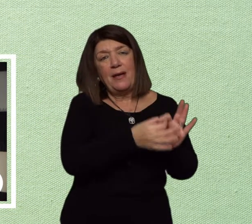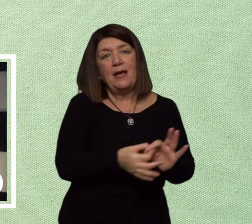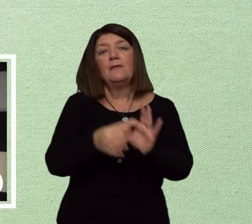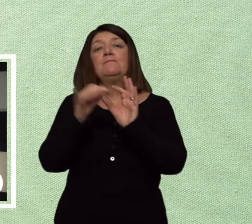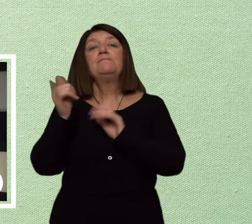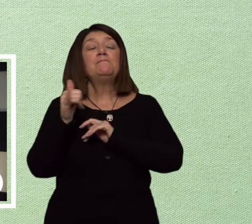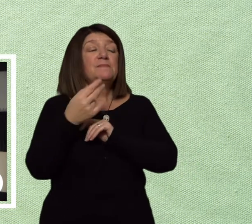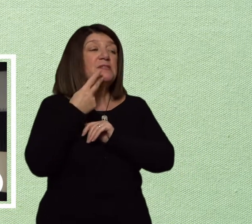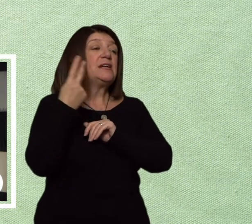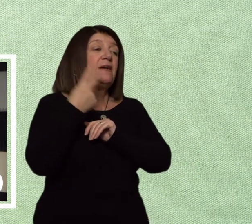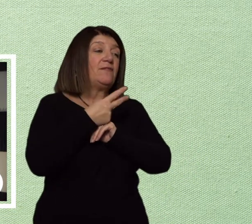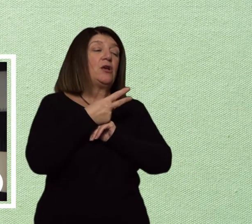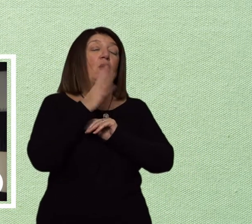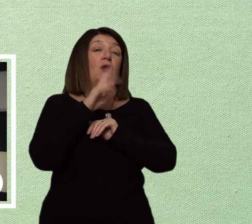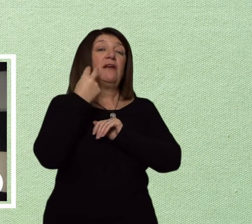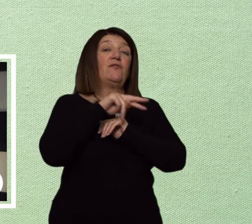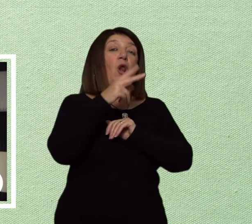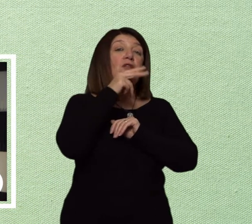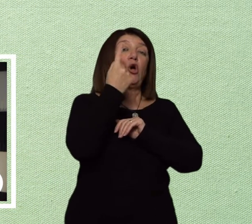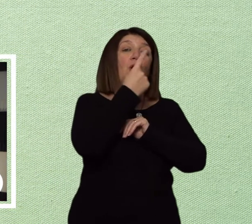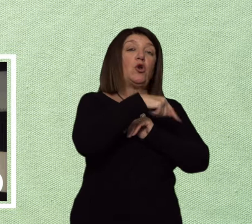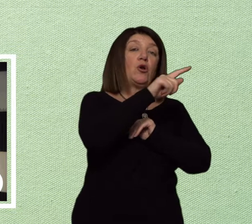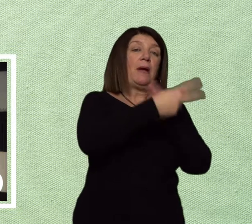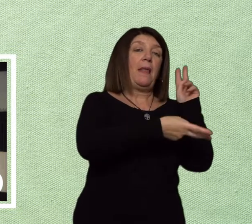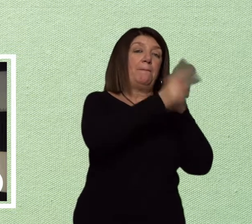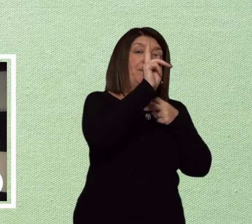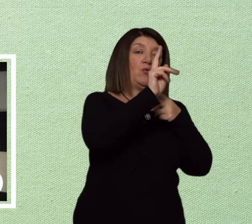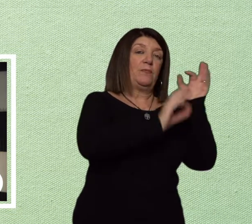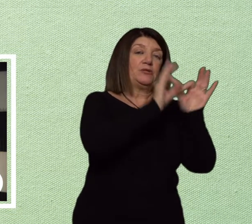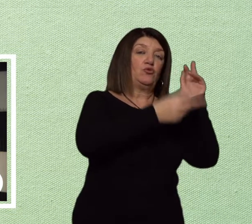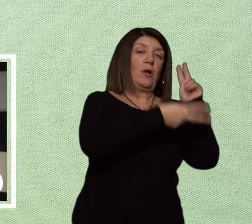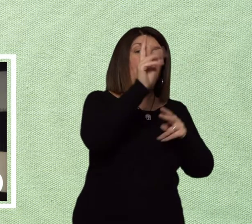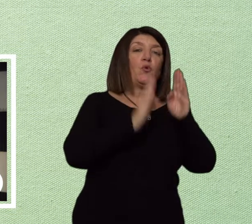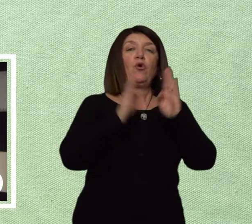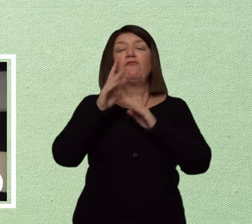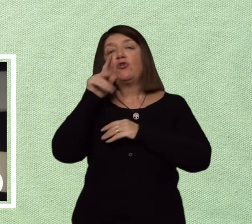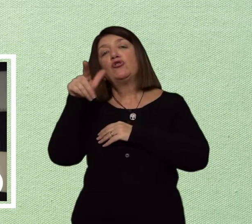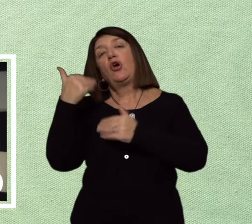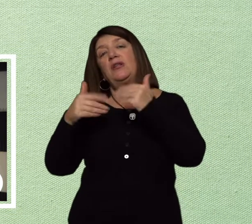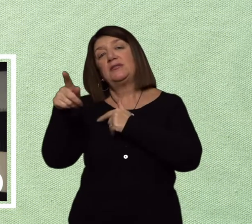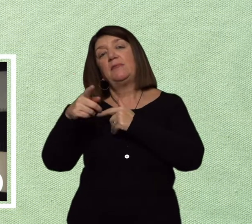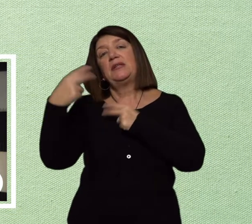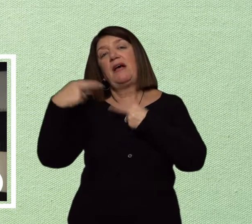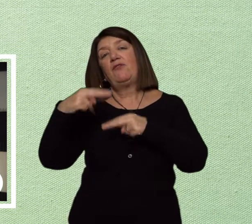delle donne con disabilità e questo è un altro tema su cui immagino a chiunque chiedessimo